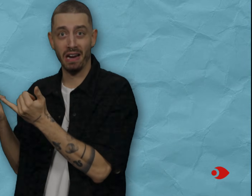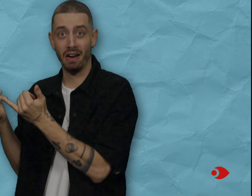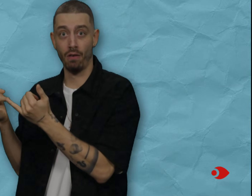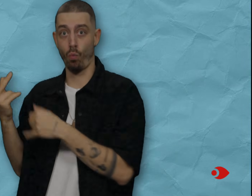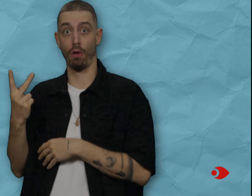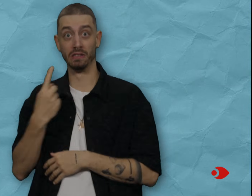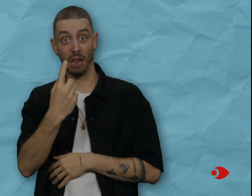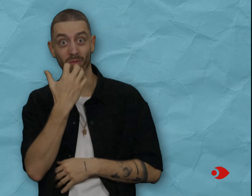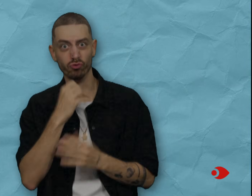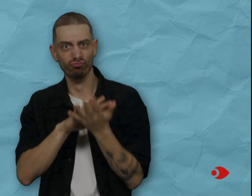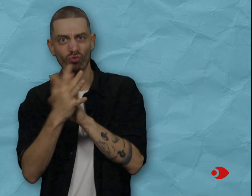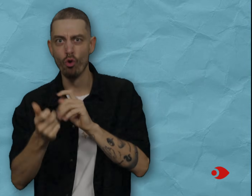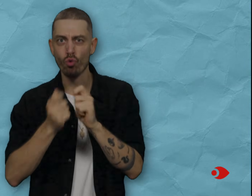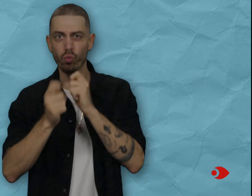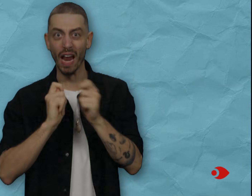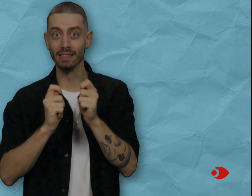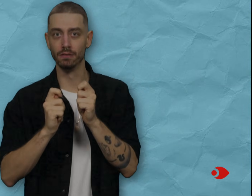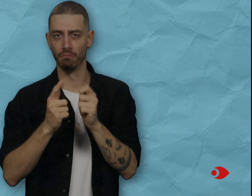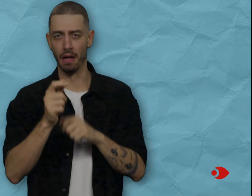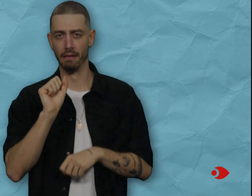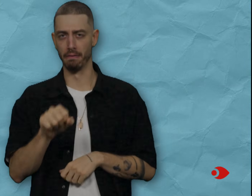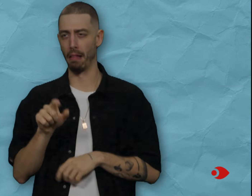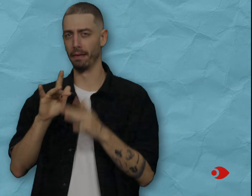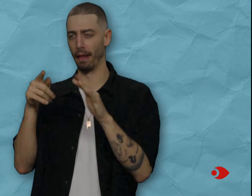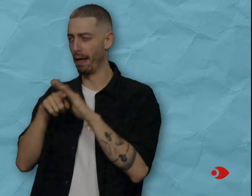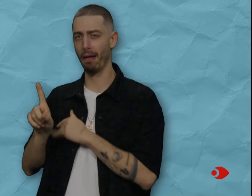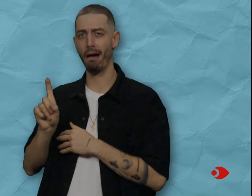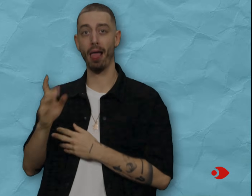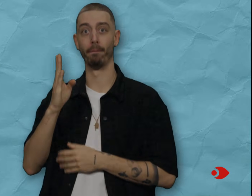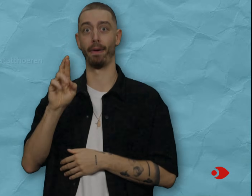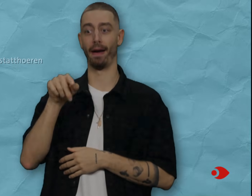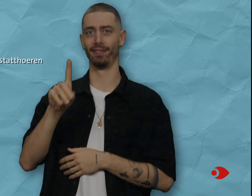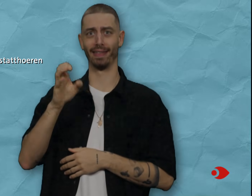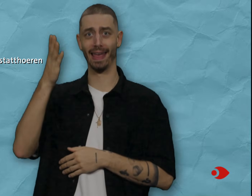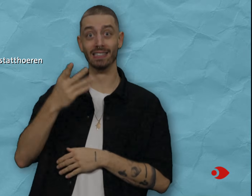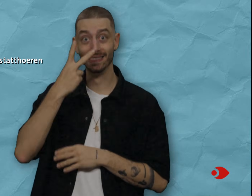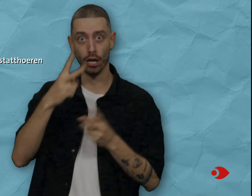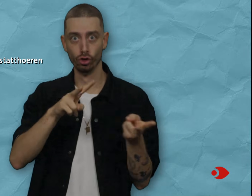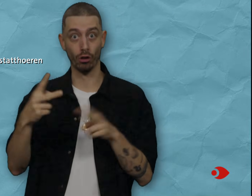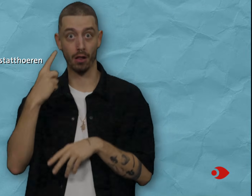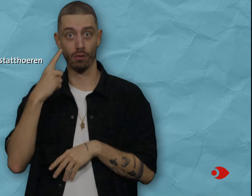dann klickt auf BR.de/sehenstatthoeren.